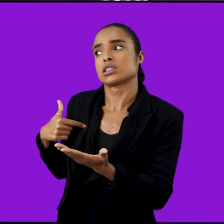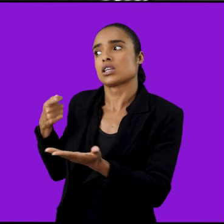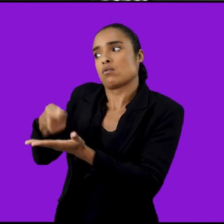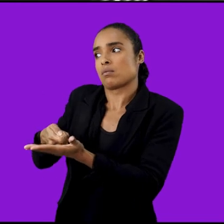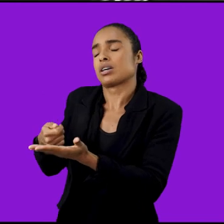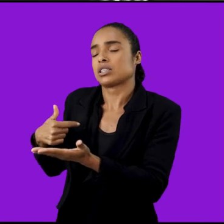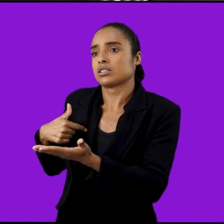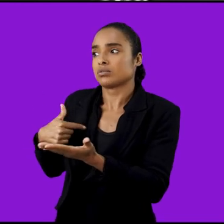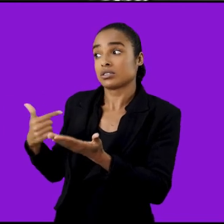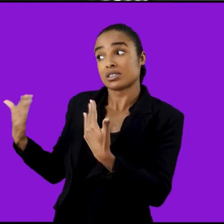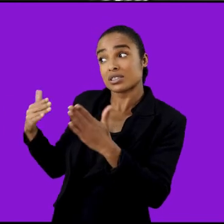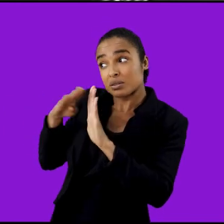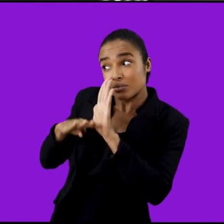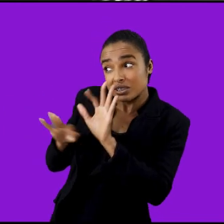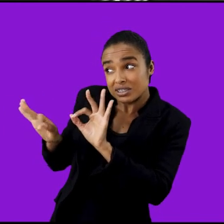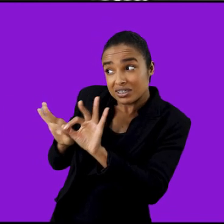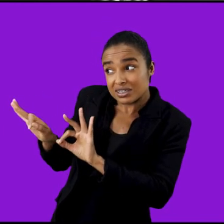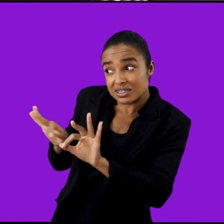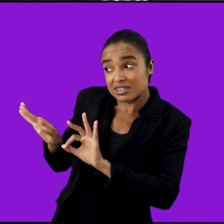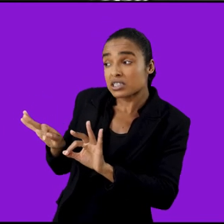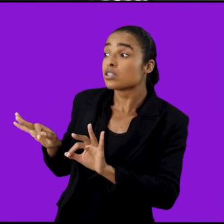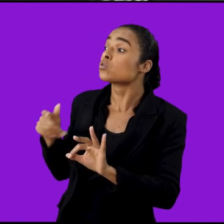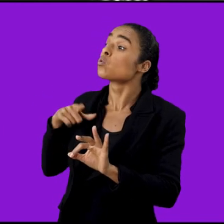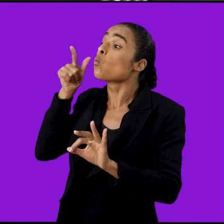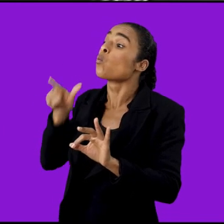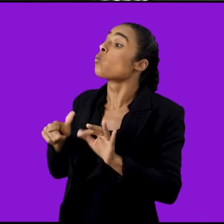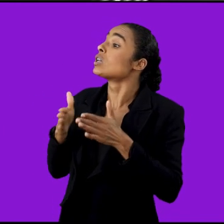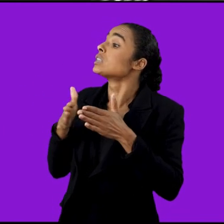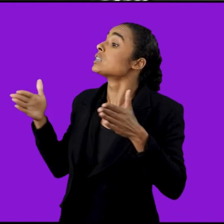vou te pagar. Bora fazer um plano? Em quanto tempo vou conseguir devolver pra vocês, né?